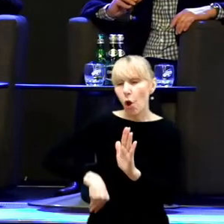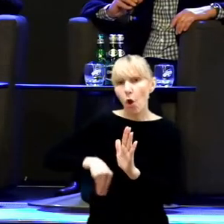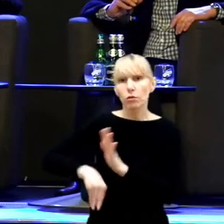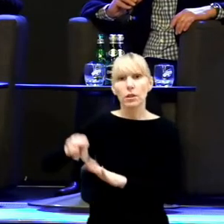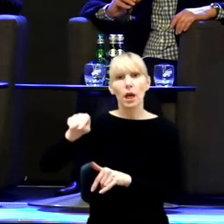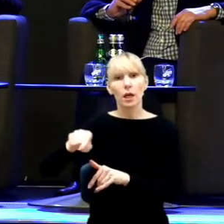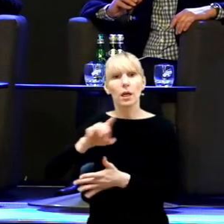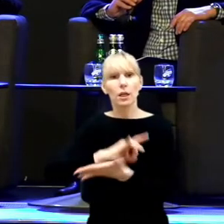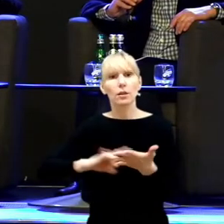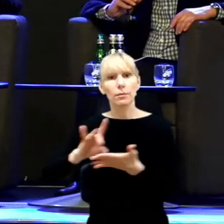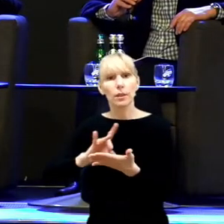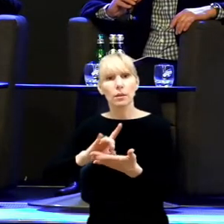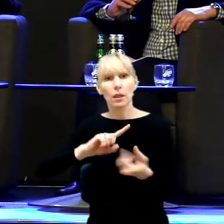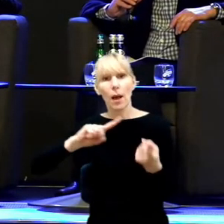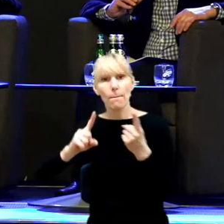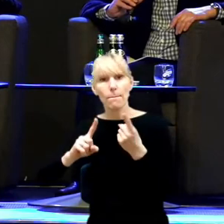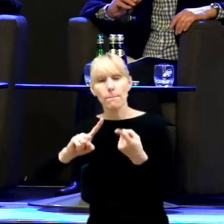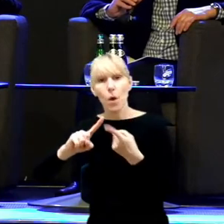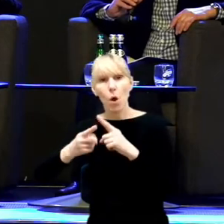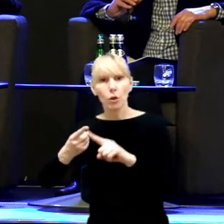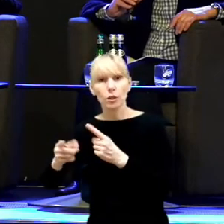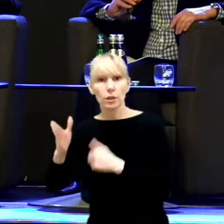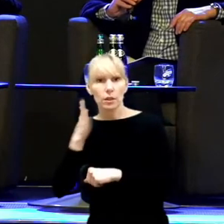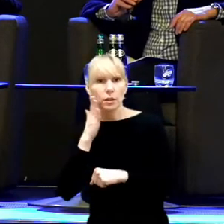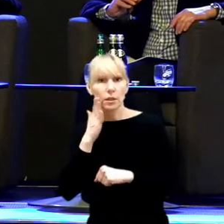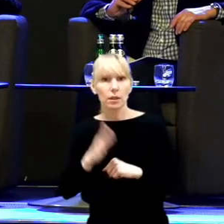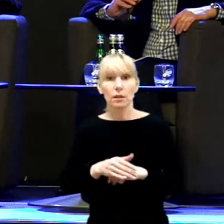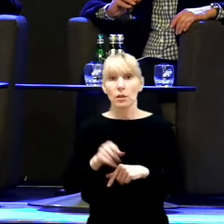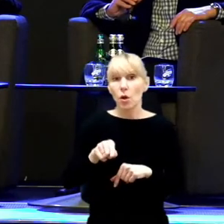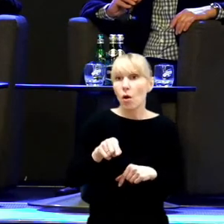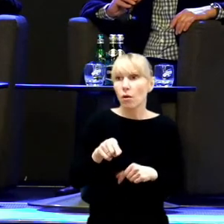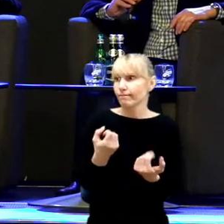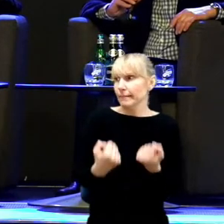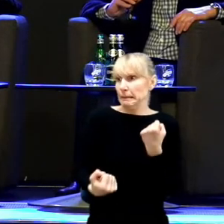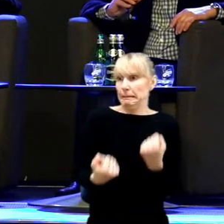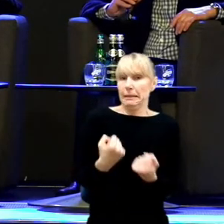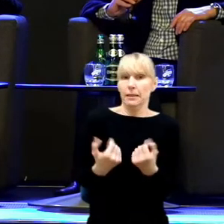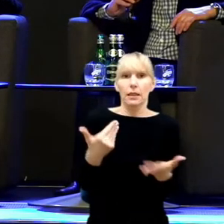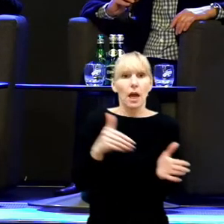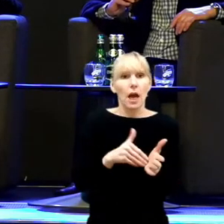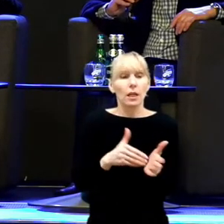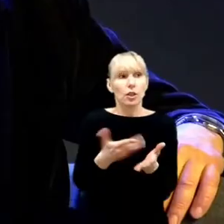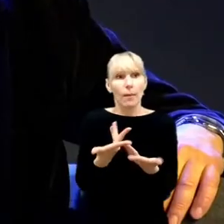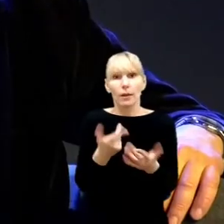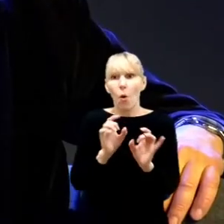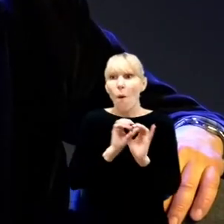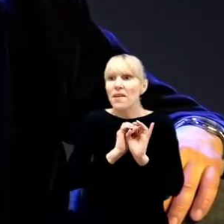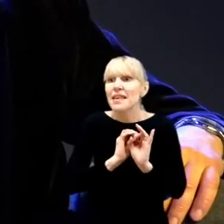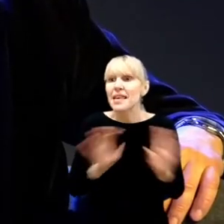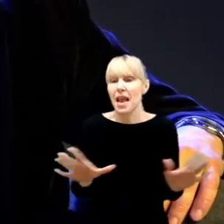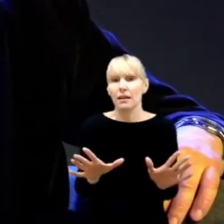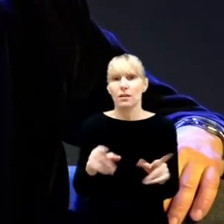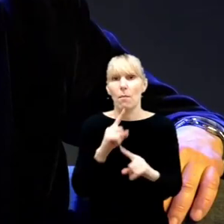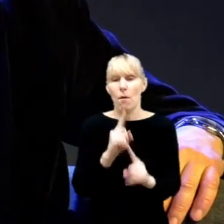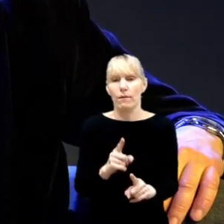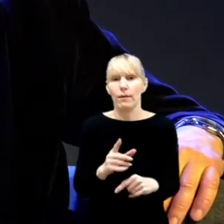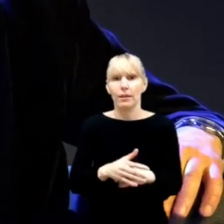No trudno, tak po prostu jest i trzeba jasno przynajmniej o tym mówić, żeby decydenci mieli świadomość